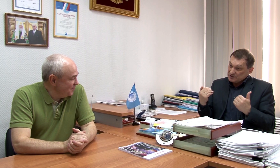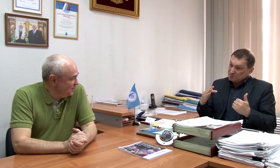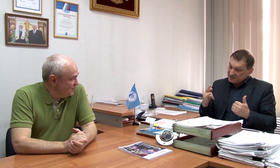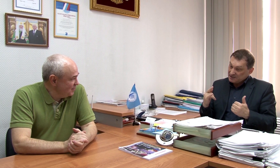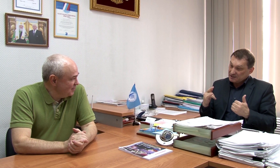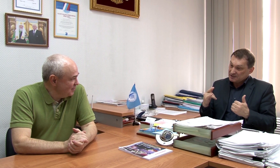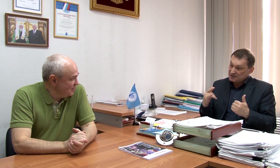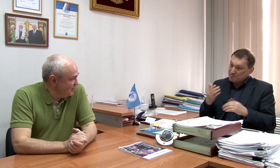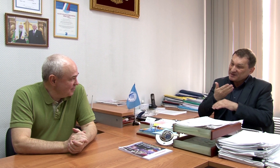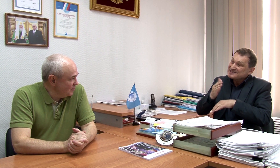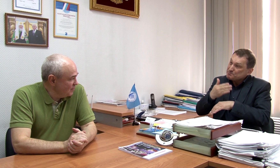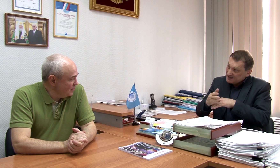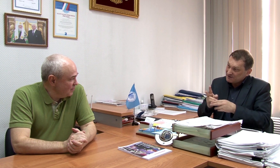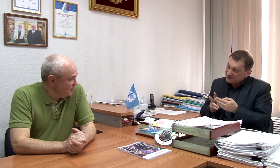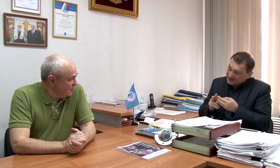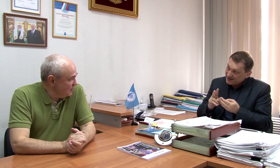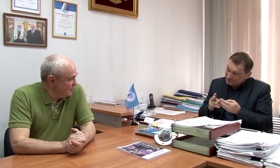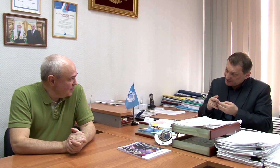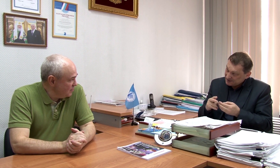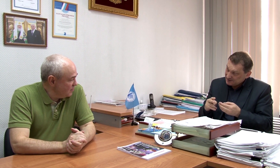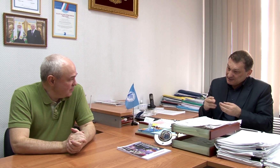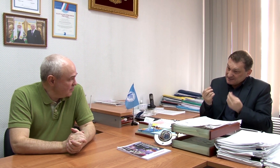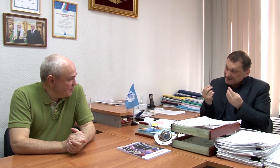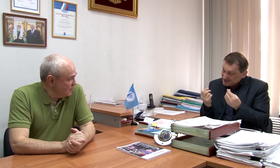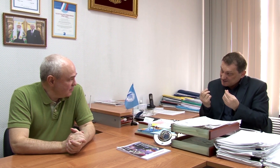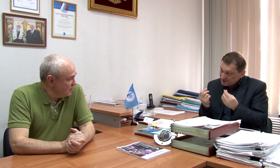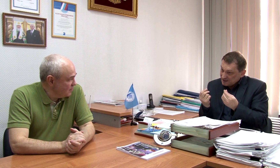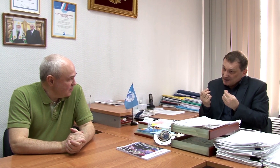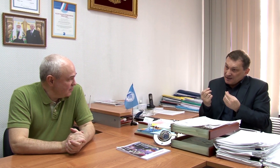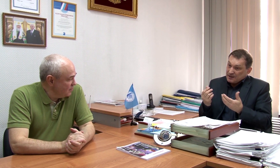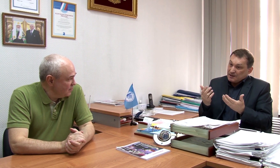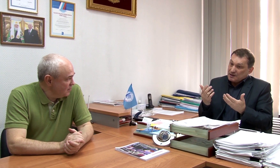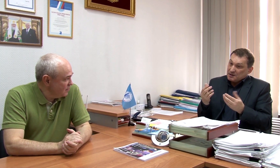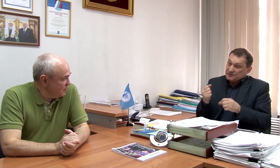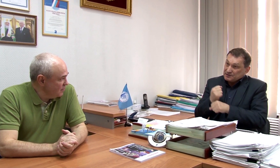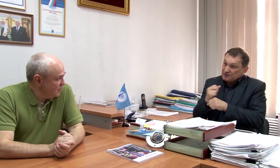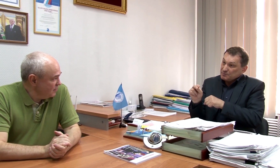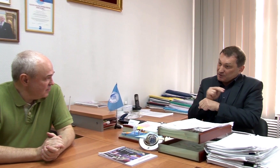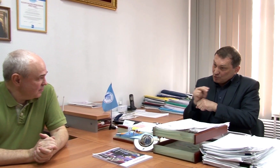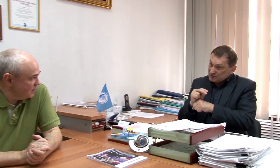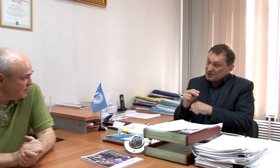Сегодня мы постепенно выкраиваем средства, делаем ремонт.